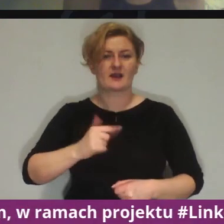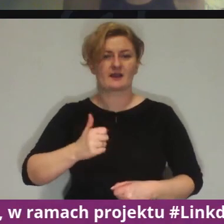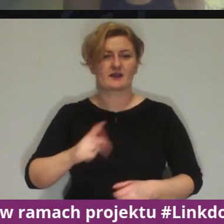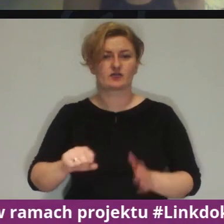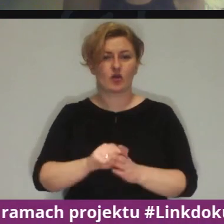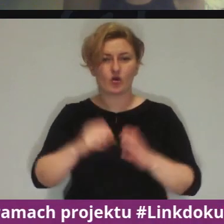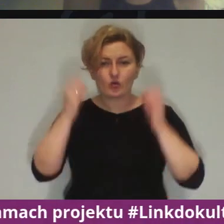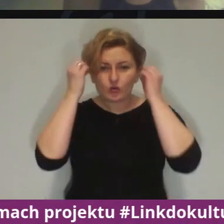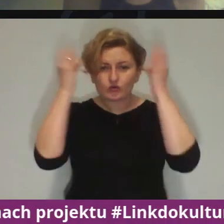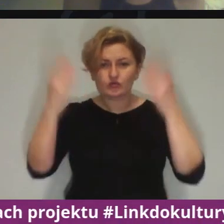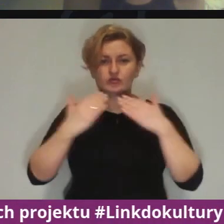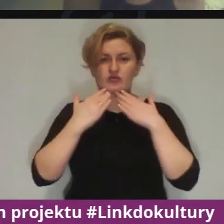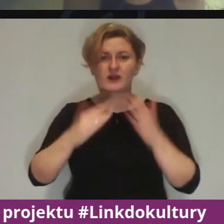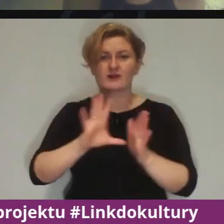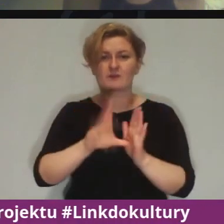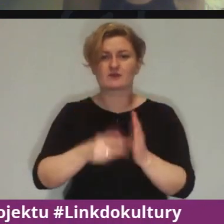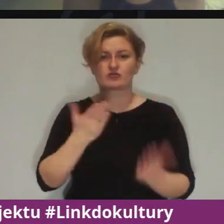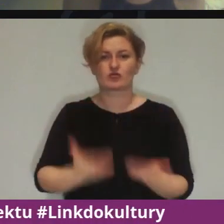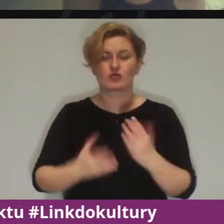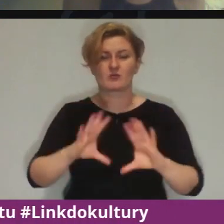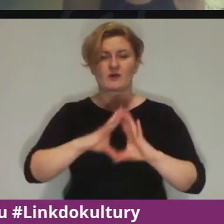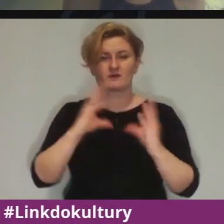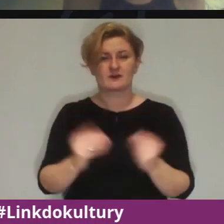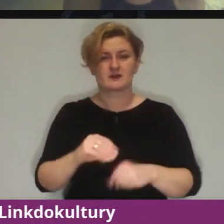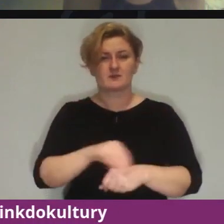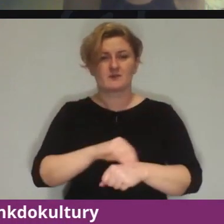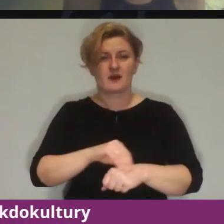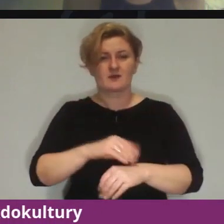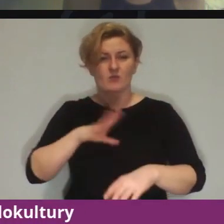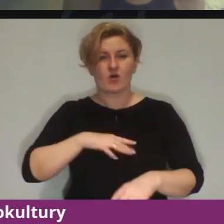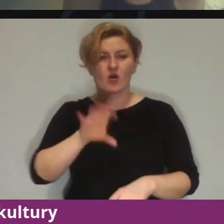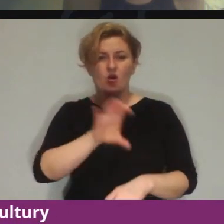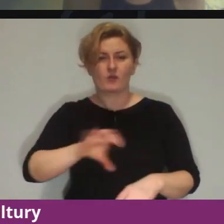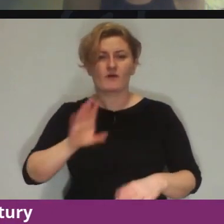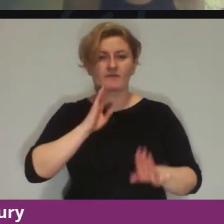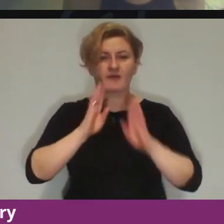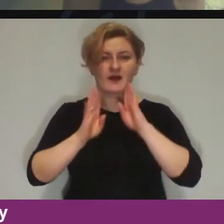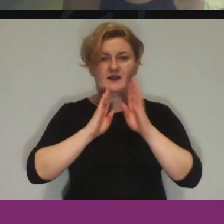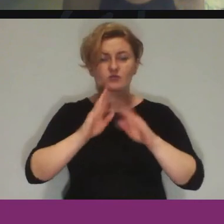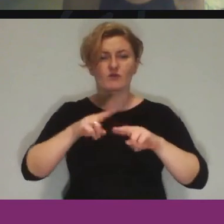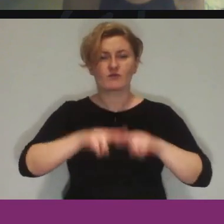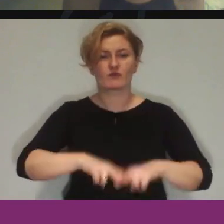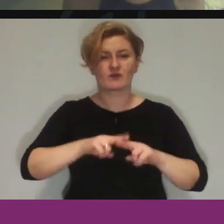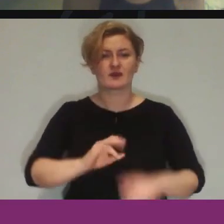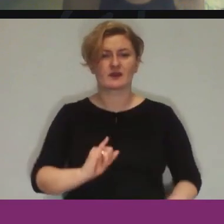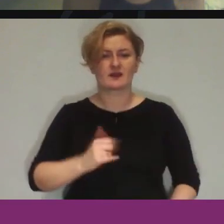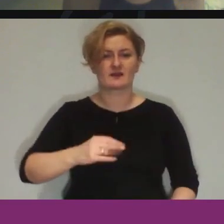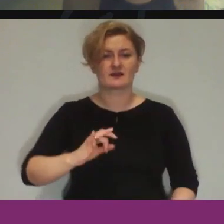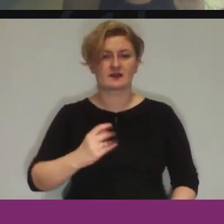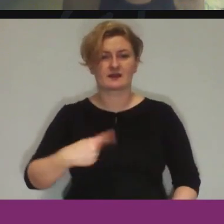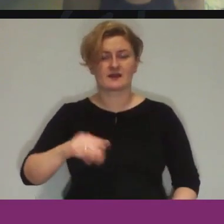Wszystko można obejrzeć na Facebooku Fundacji InsideOut i YouTube.